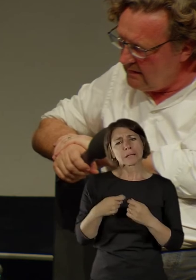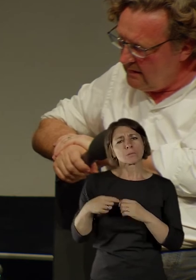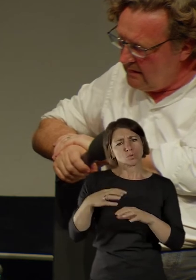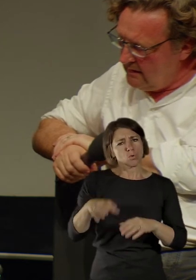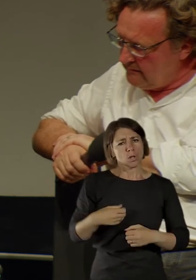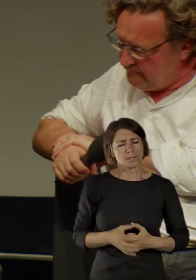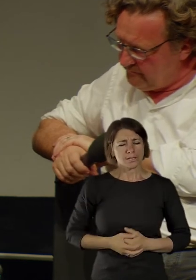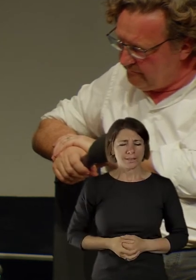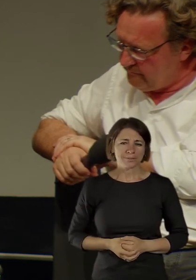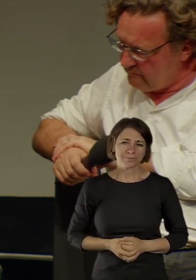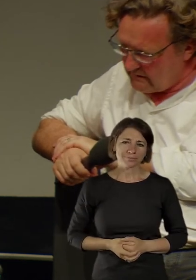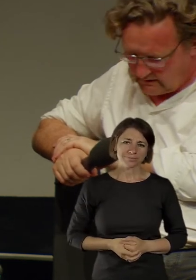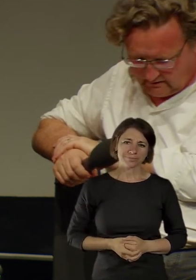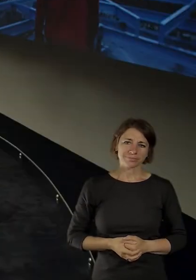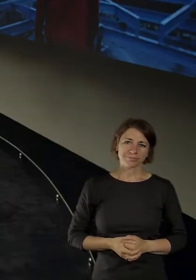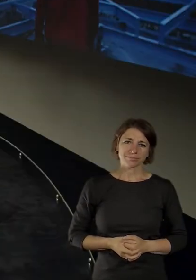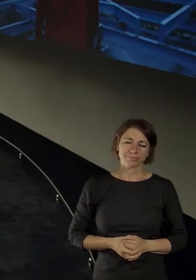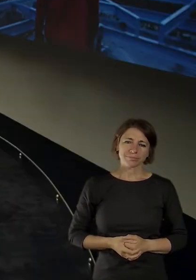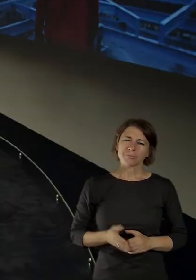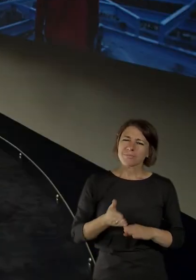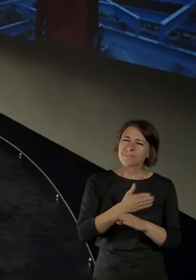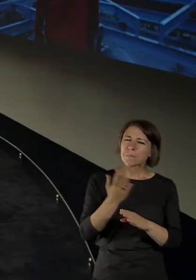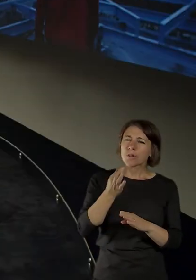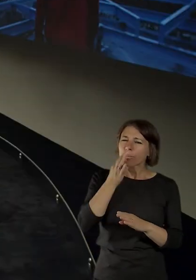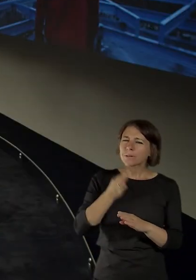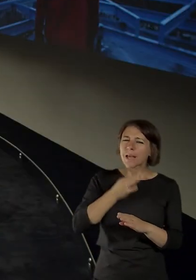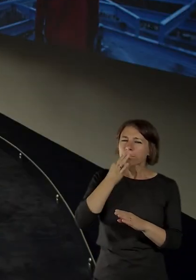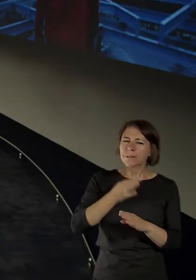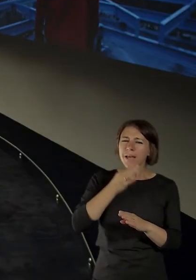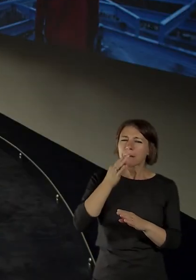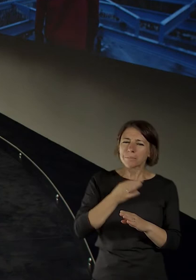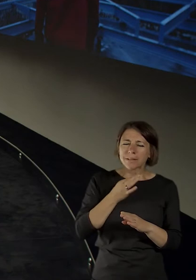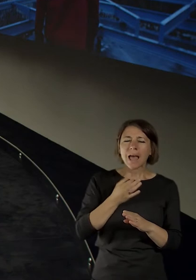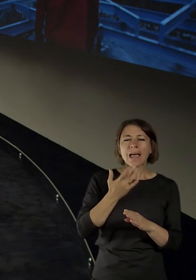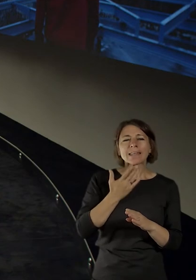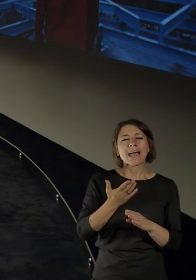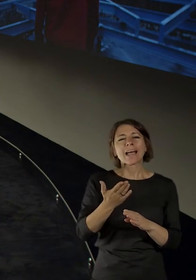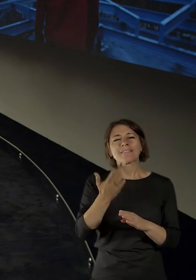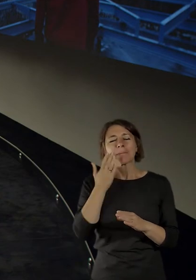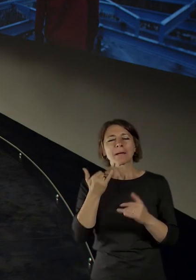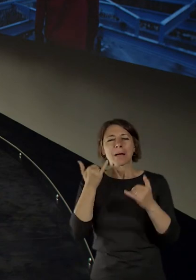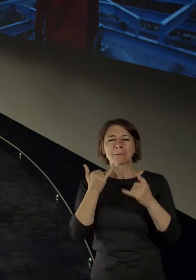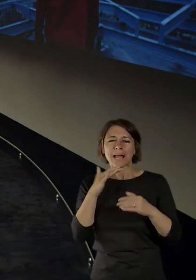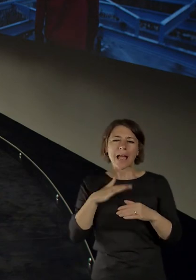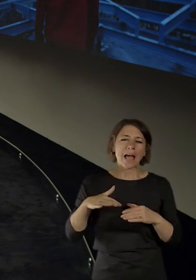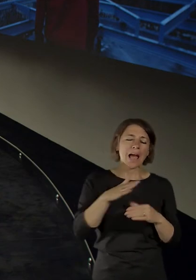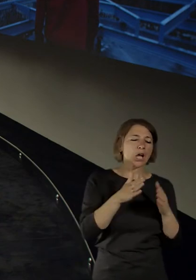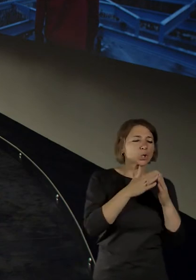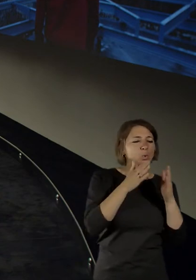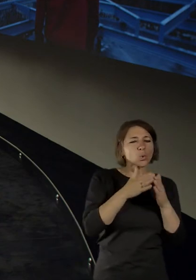Normálně jsi mi velmi často odpovídal na to, jak funguje ta síť, rozesetá nad městem. Na to, jak ty jednotlivé domy... Na to, že třeba někde jsou dvě patra